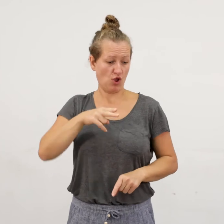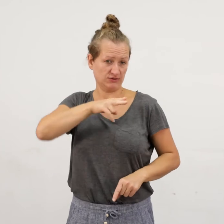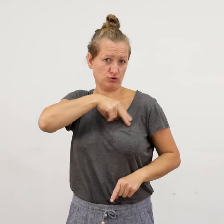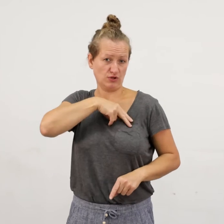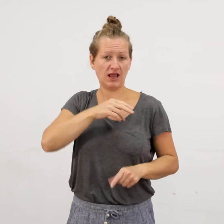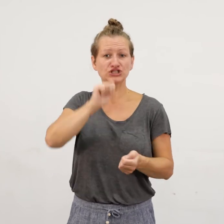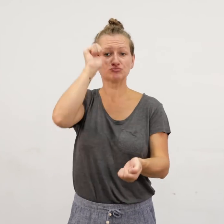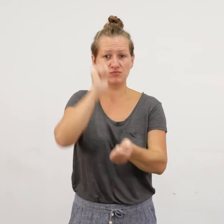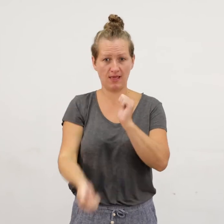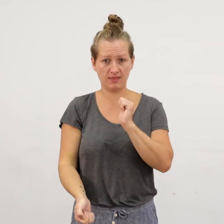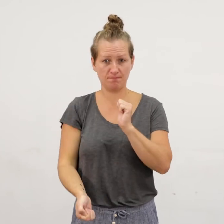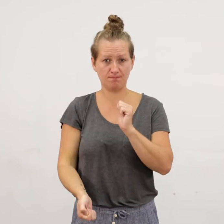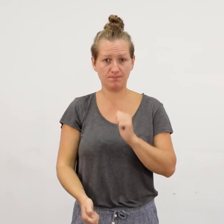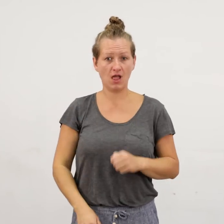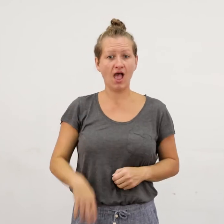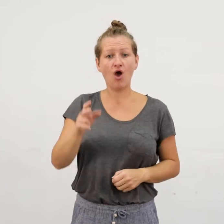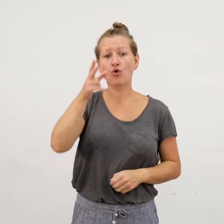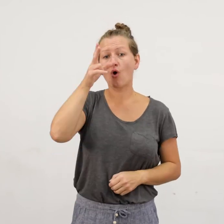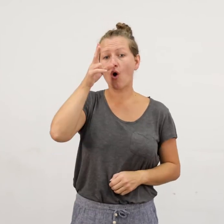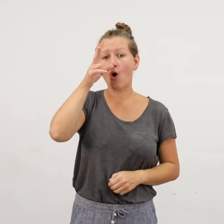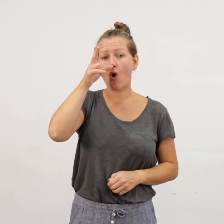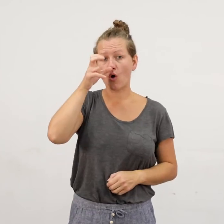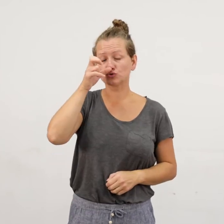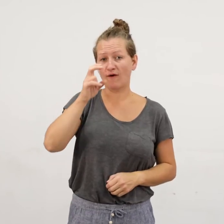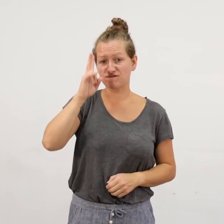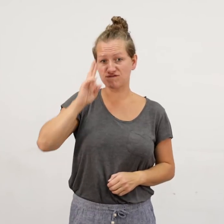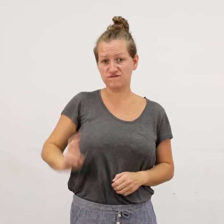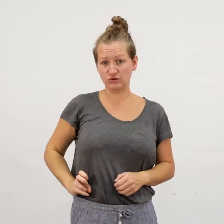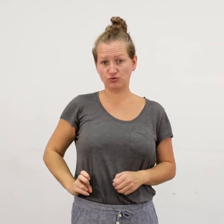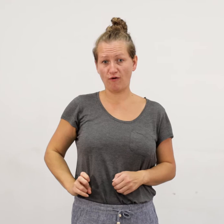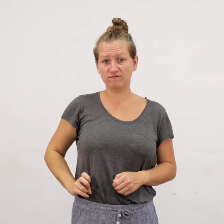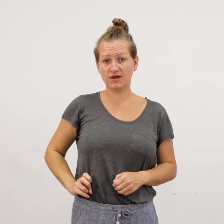rozpoznawczych żołnierzy, pozwalających określić w armii jakiego państwa służą.